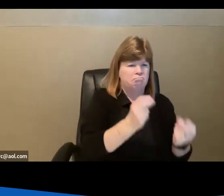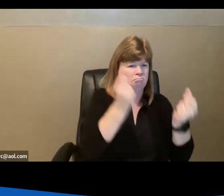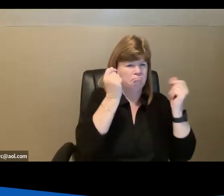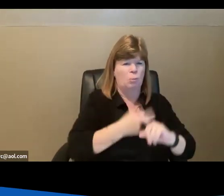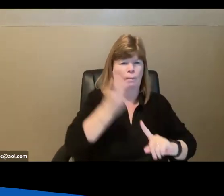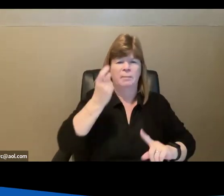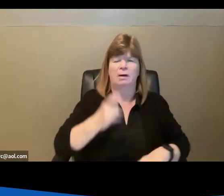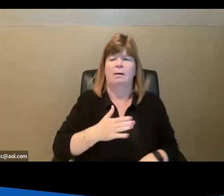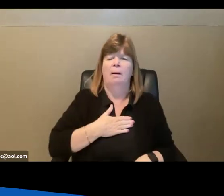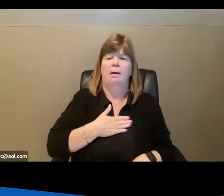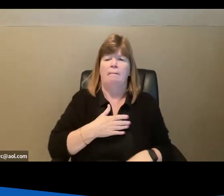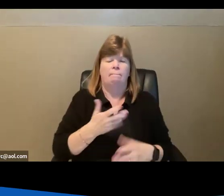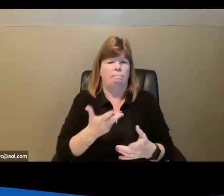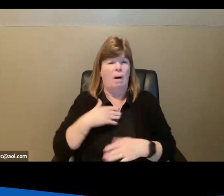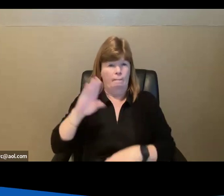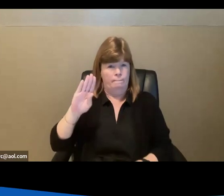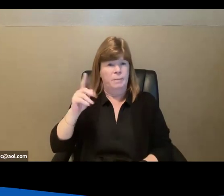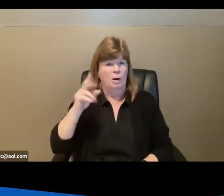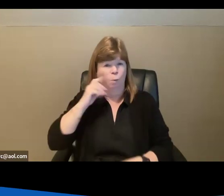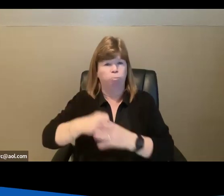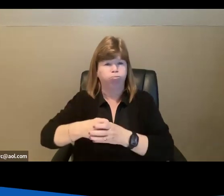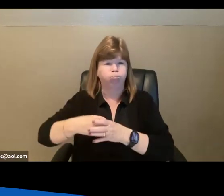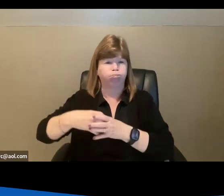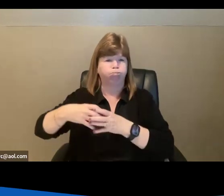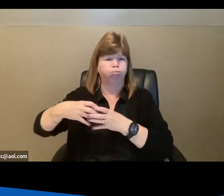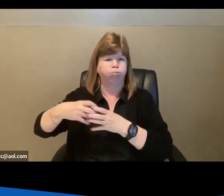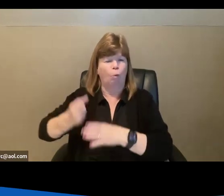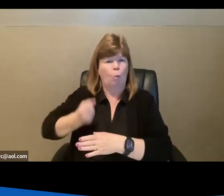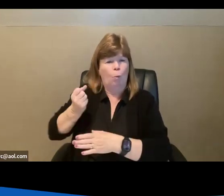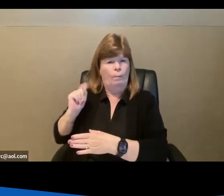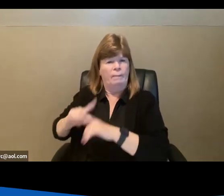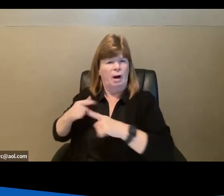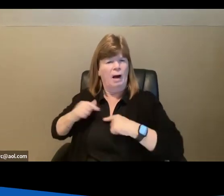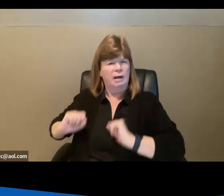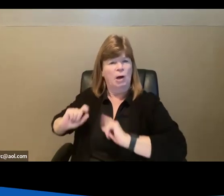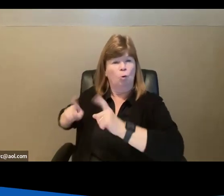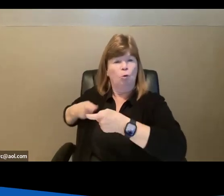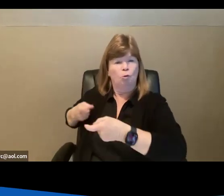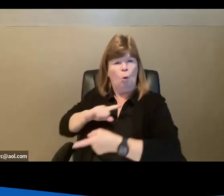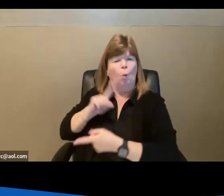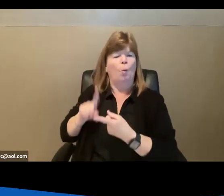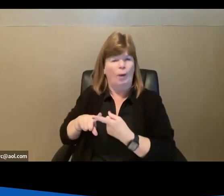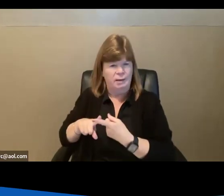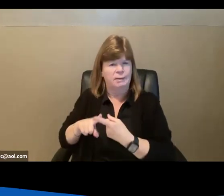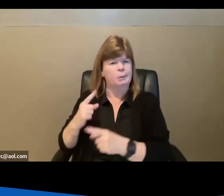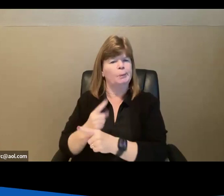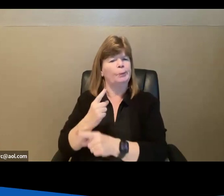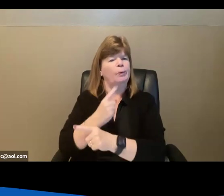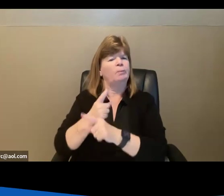Mi vejiga se llenará para retener la orina, pero tengo control sobre cuándo es apropiado para mí vaciarla.